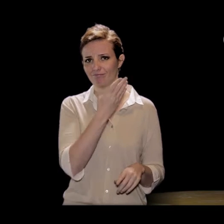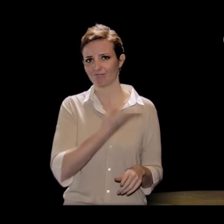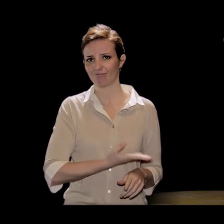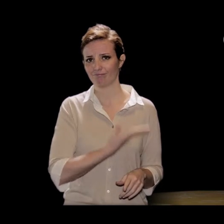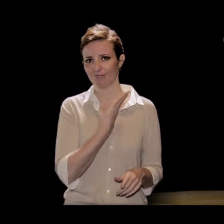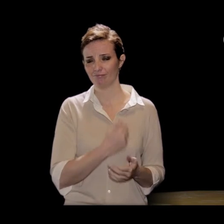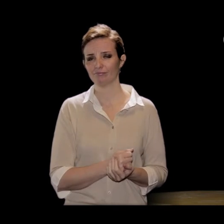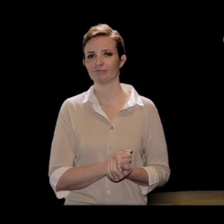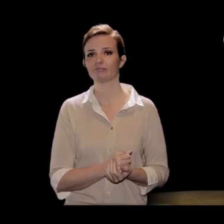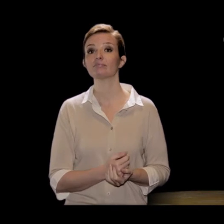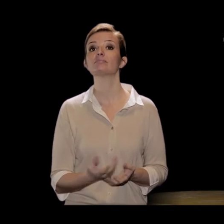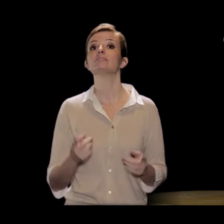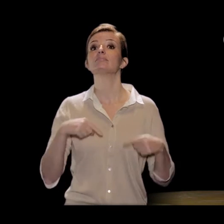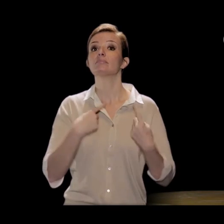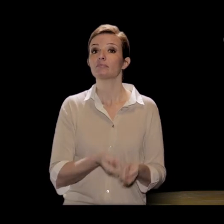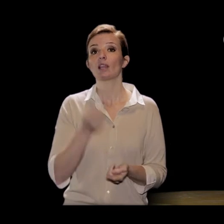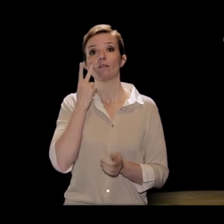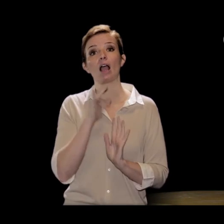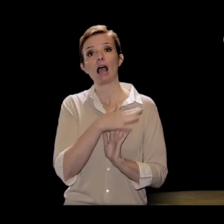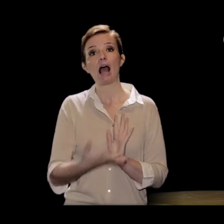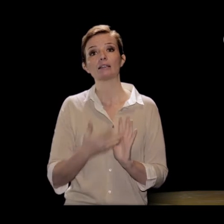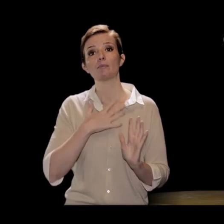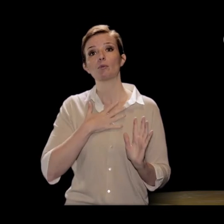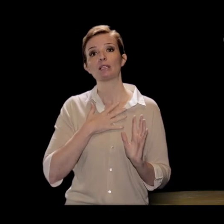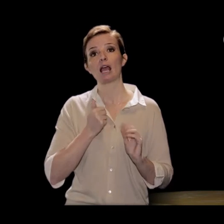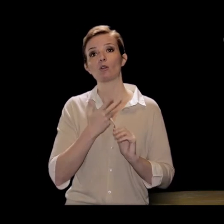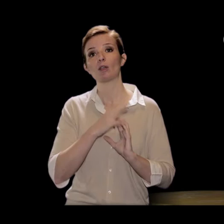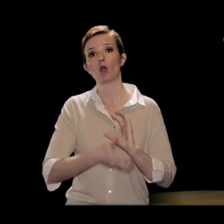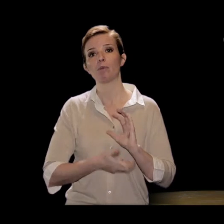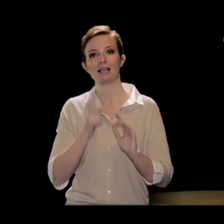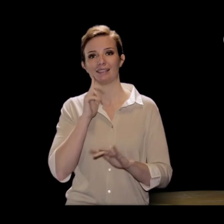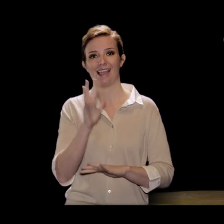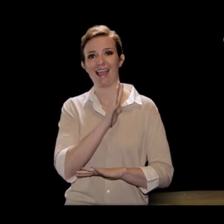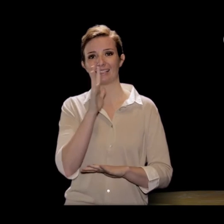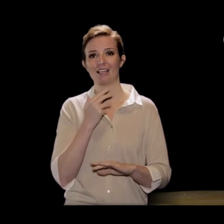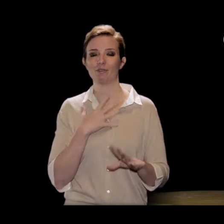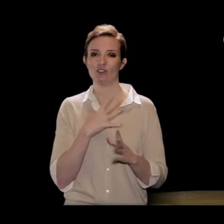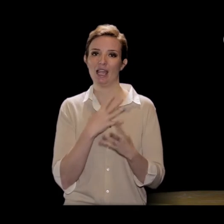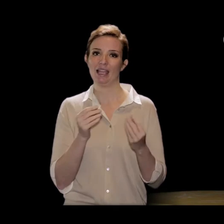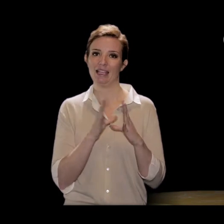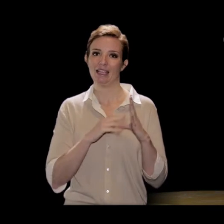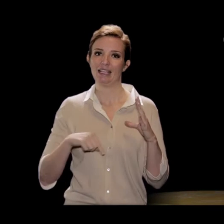Inoltre, definiamo altre proprietà dei numeri complessi. Ad esempio, nell'insieme C dei numeri complessi,